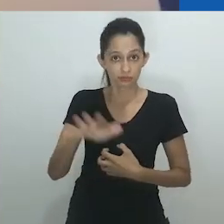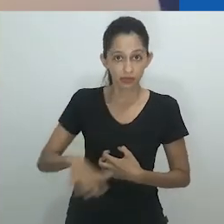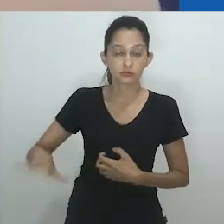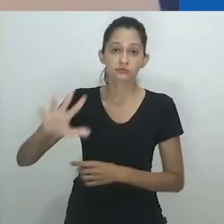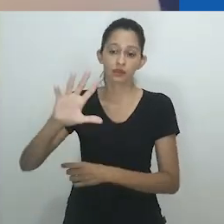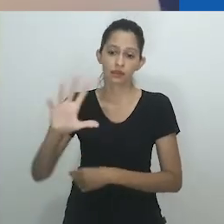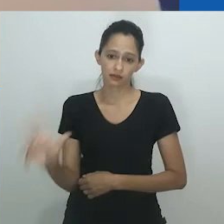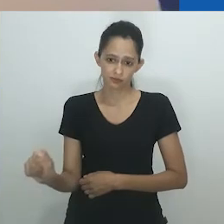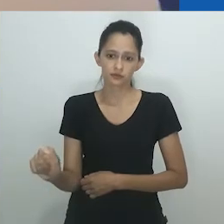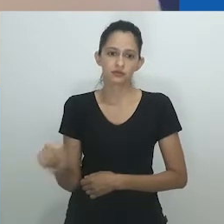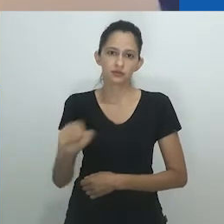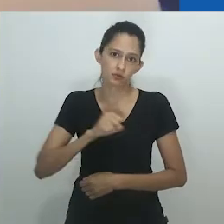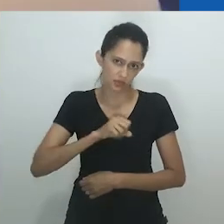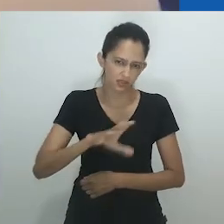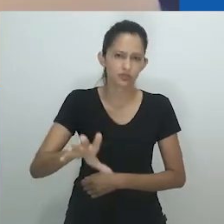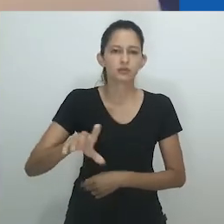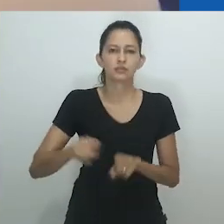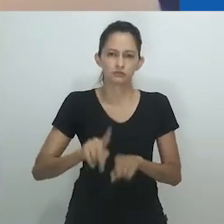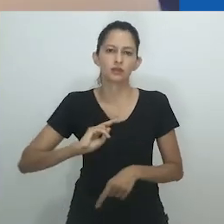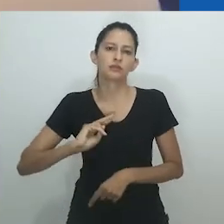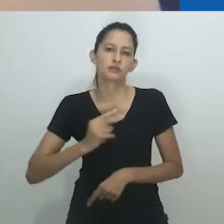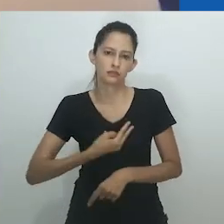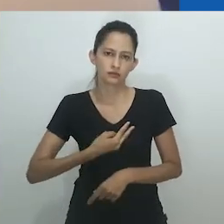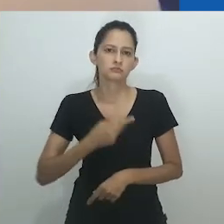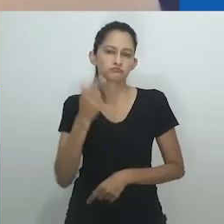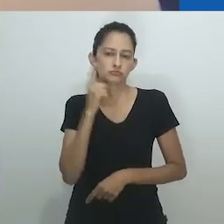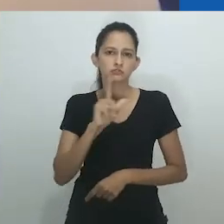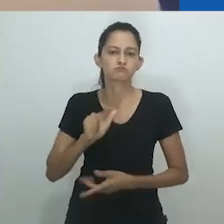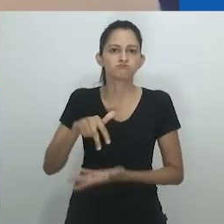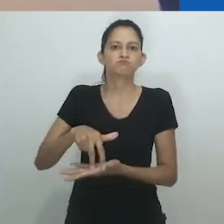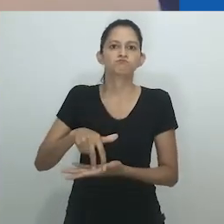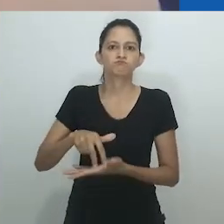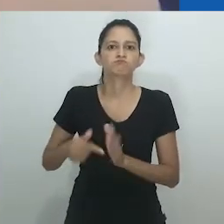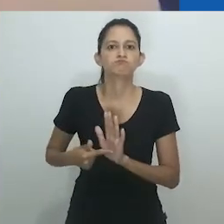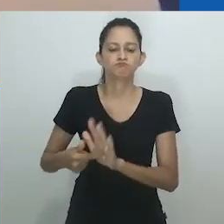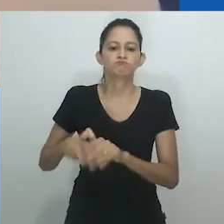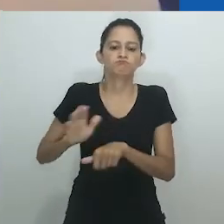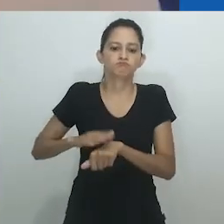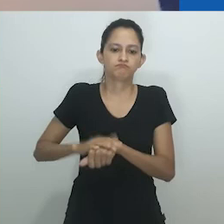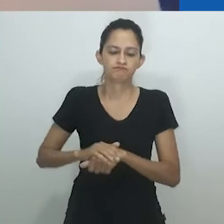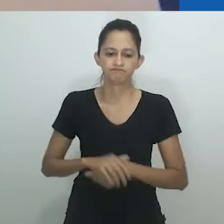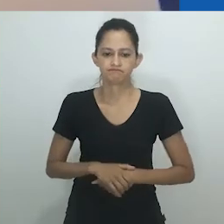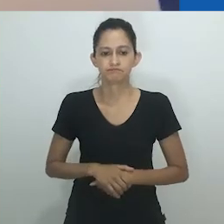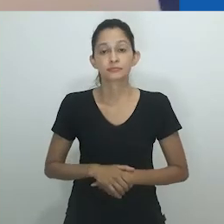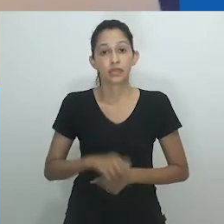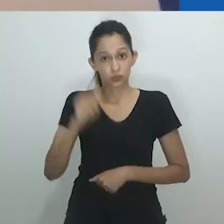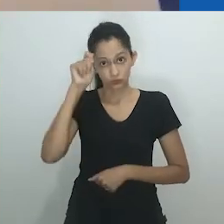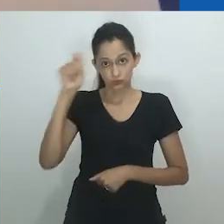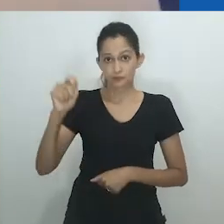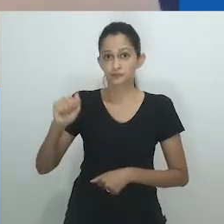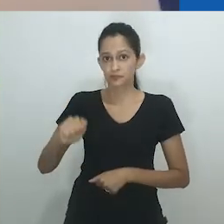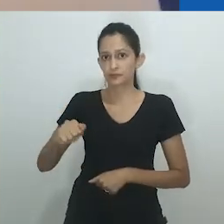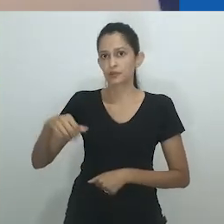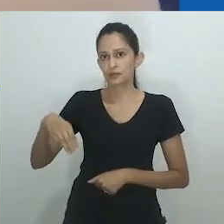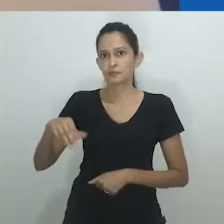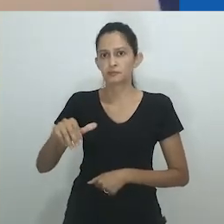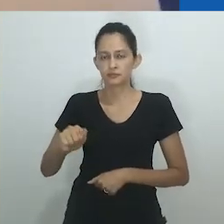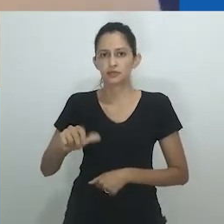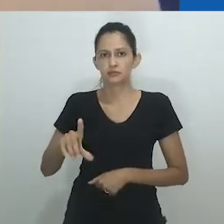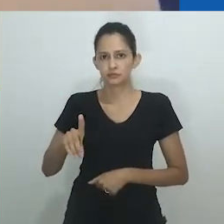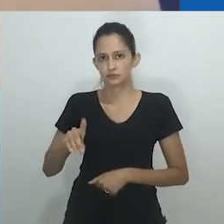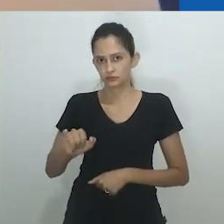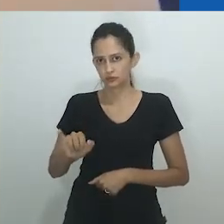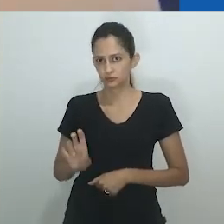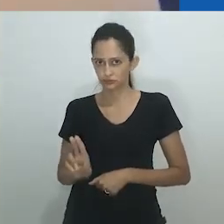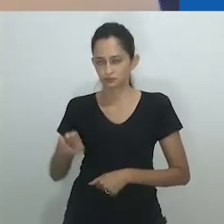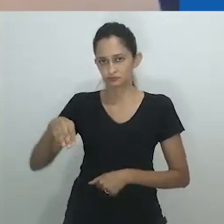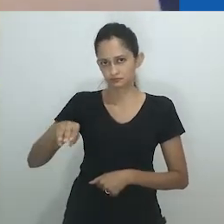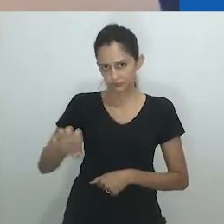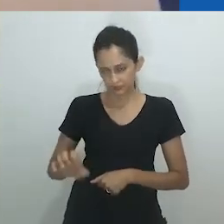na forma como desafiou o binário e deu expressão à multiplicidade de se ser, abriu caminho para realidades trans e queer no contexto africano.